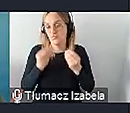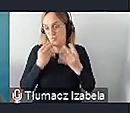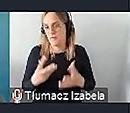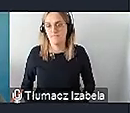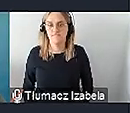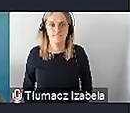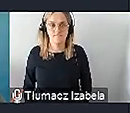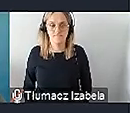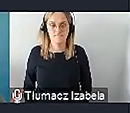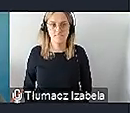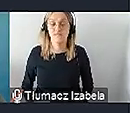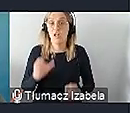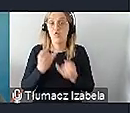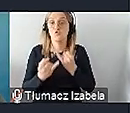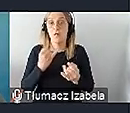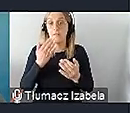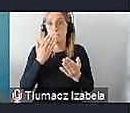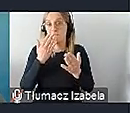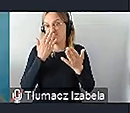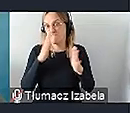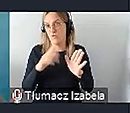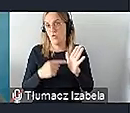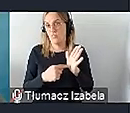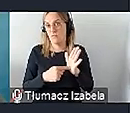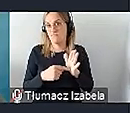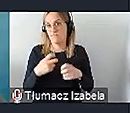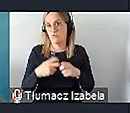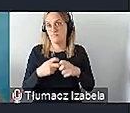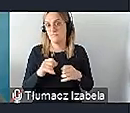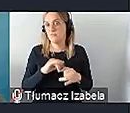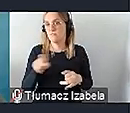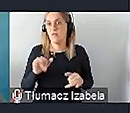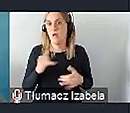A jeżeli problem wygląda tak, to jak sobie z nim poradzimy?